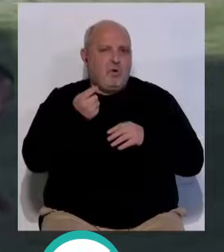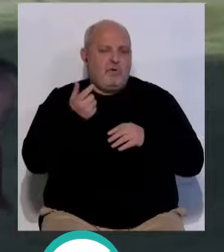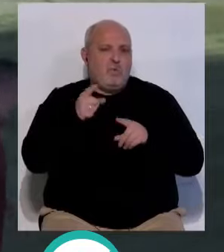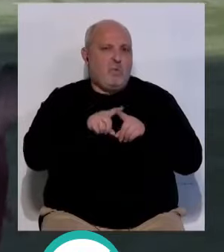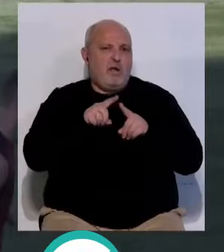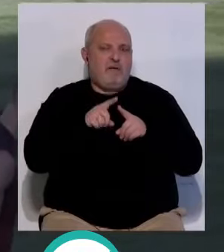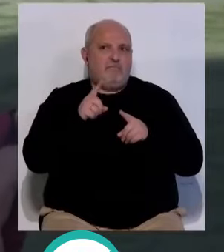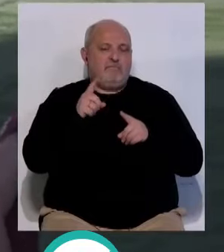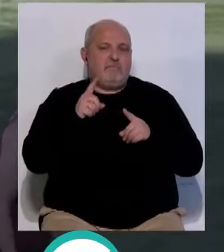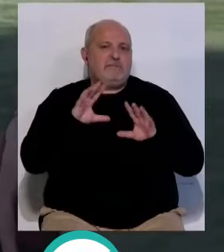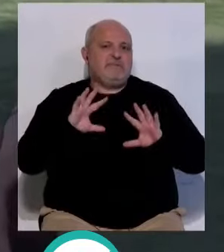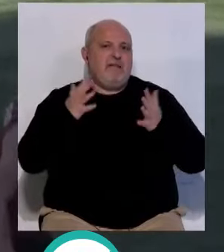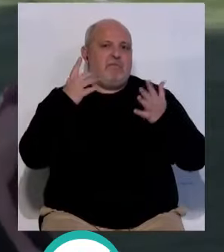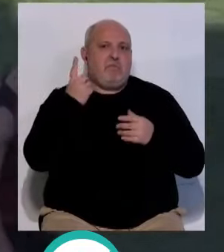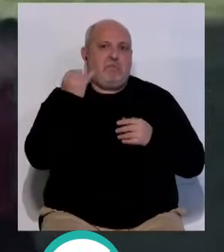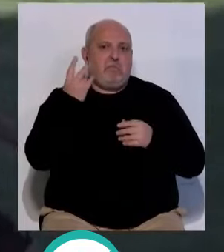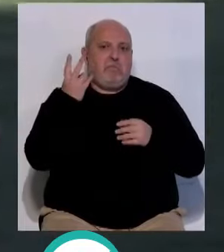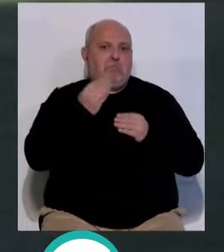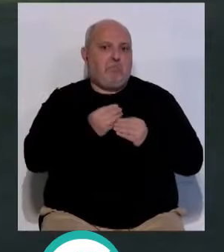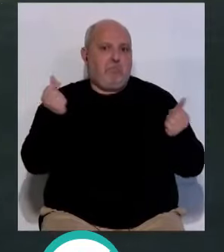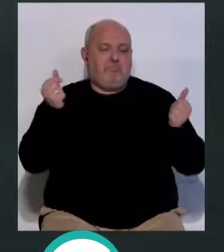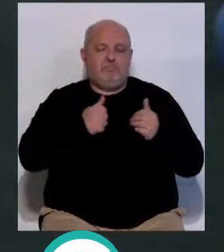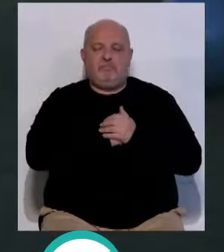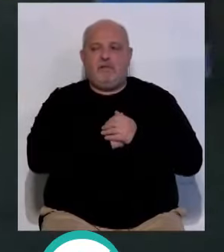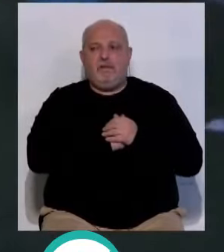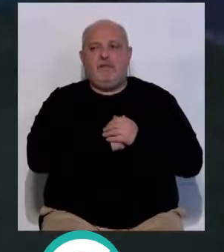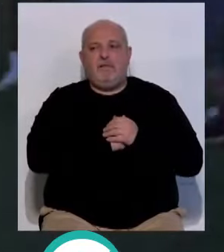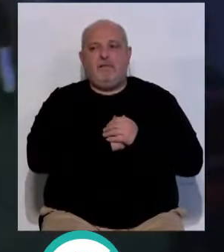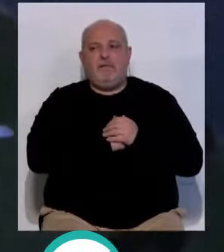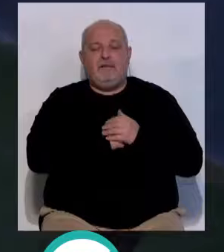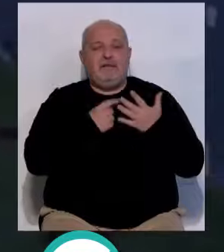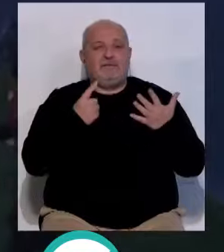vinieron nos salvaron y ahí desaparecieron recuerdo los seis futbolistas que están cedidos